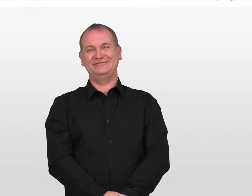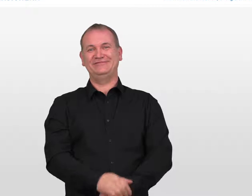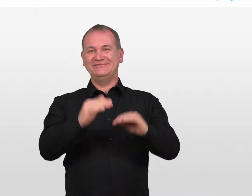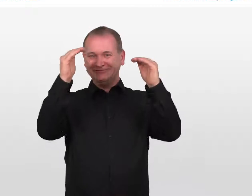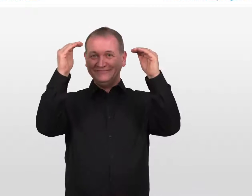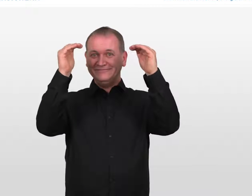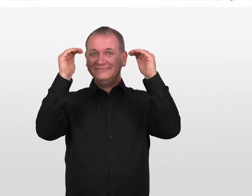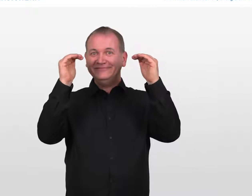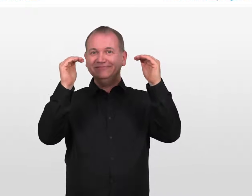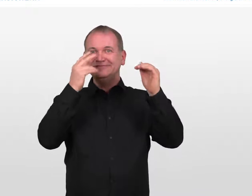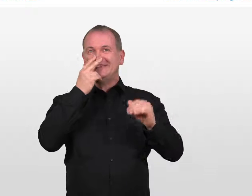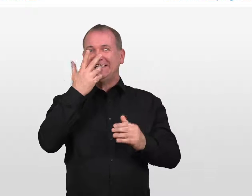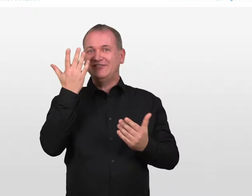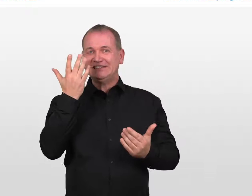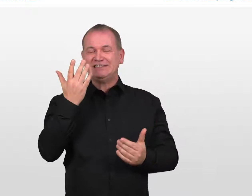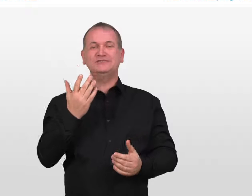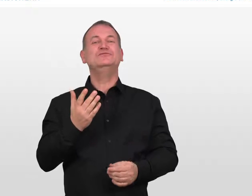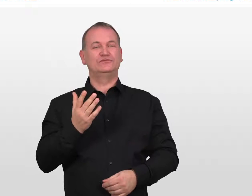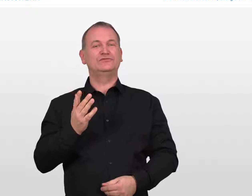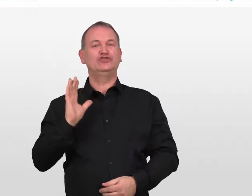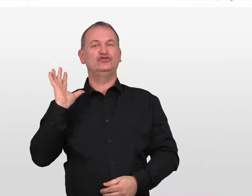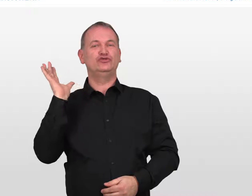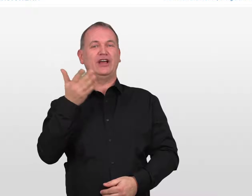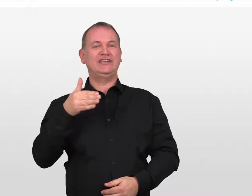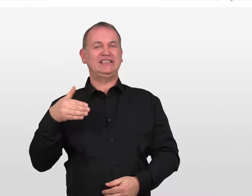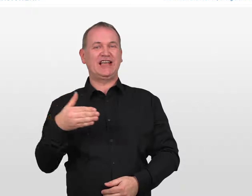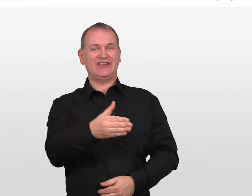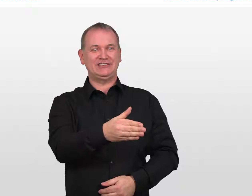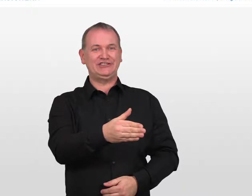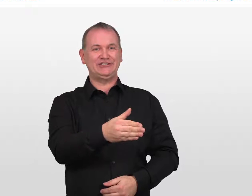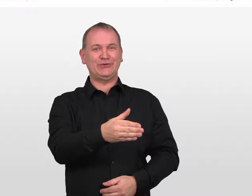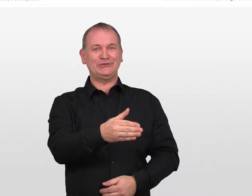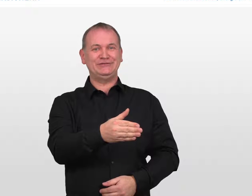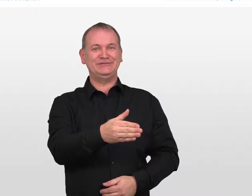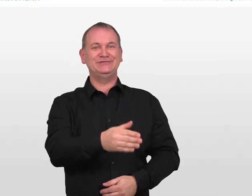Darunter ist eine Leiste mit der Servicenavigation.